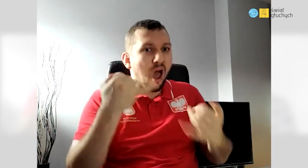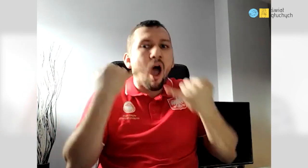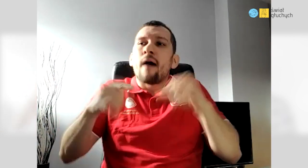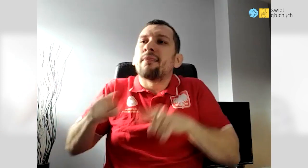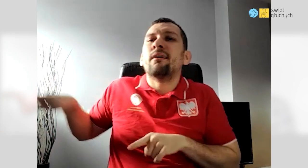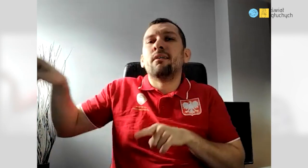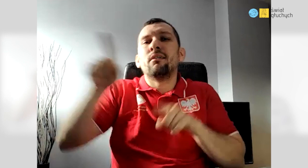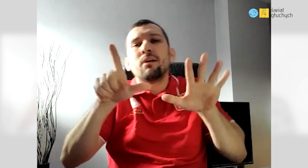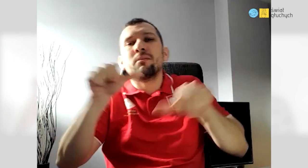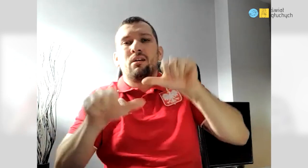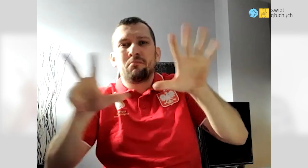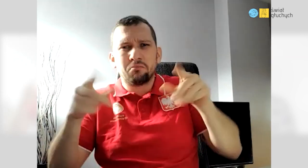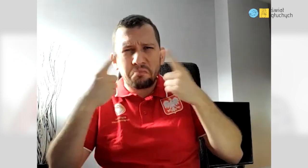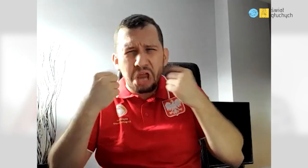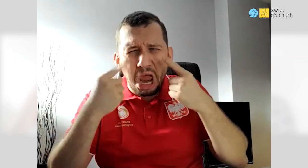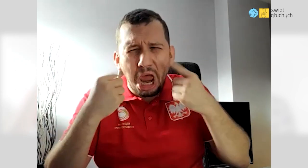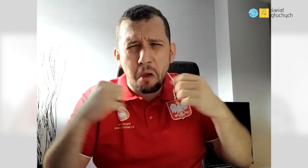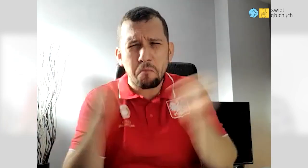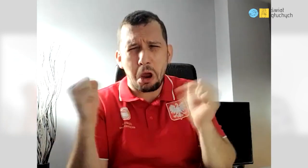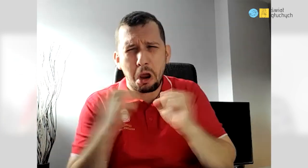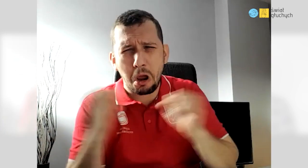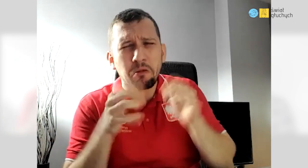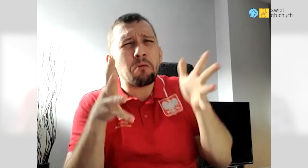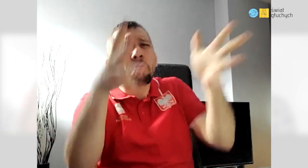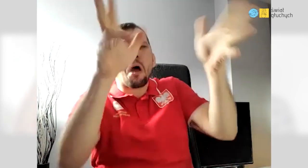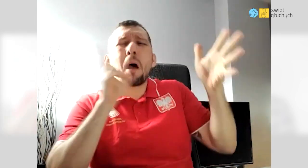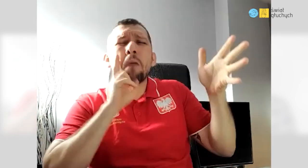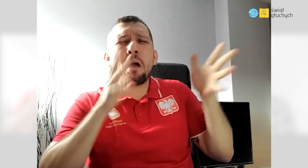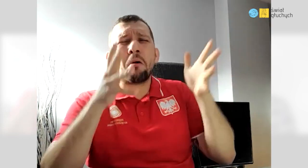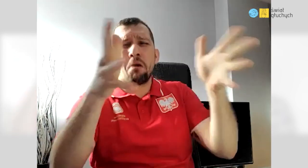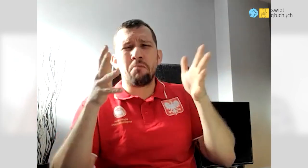Moi rówieśnicy bali się pływać, płakali ze strachu,